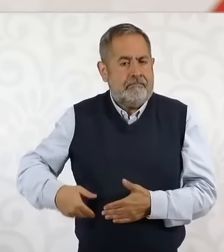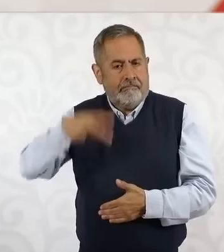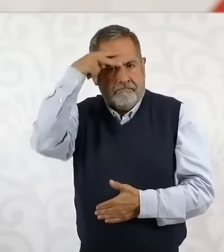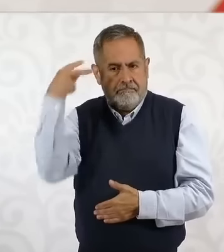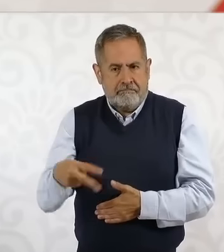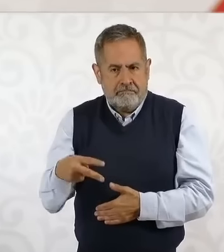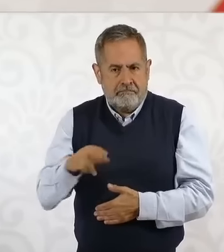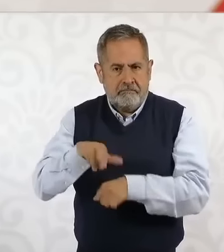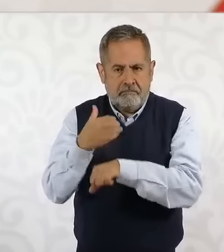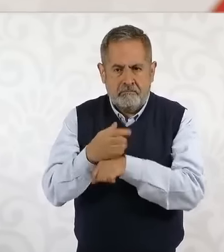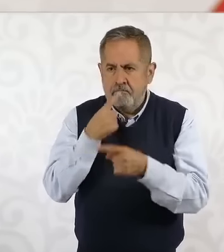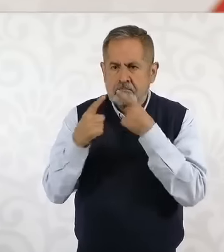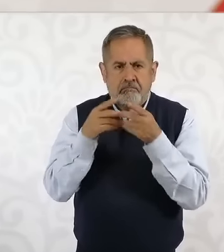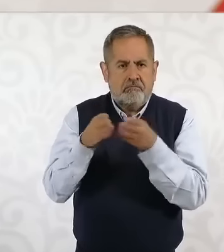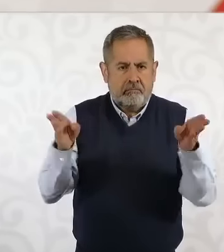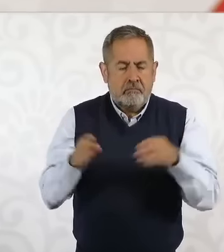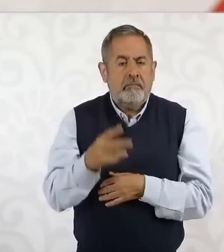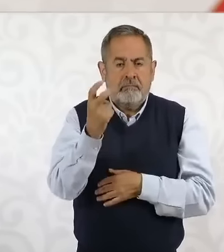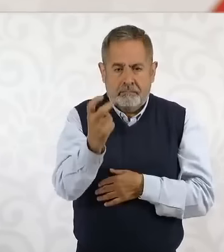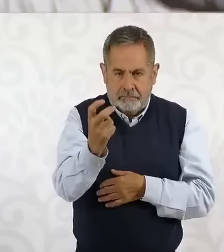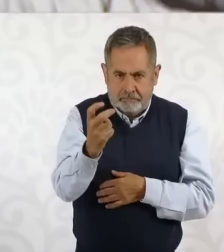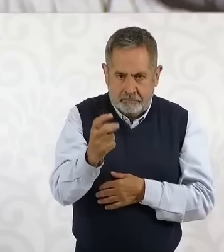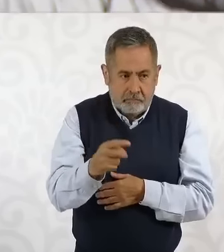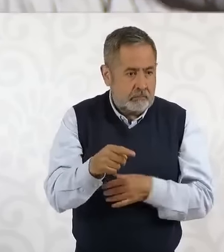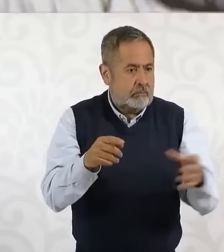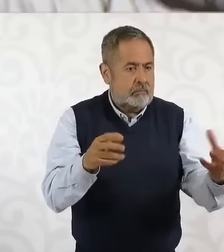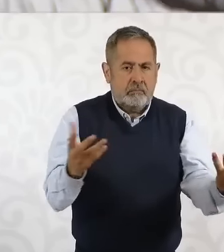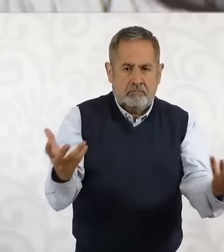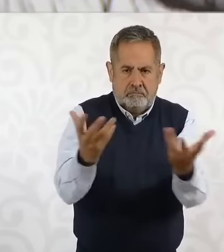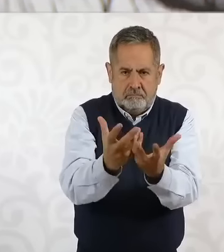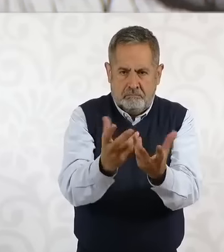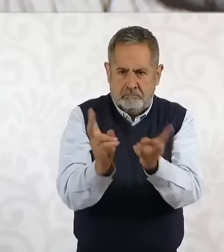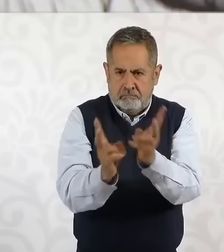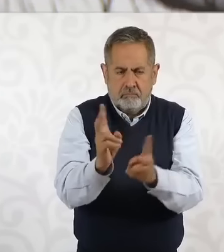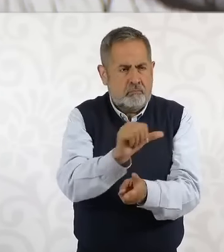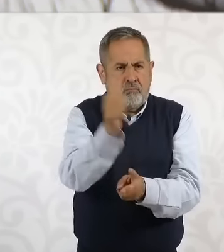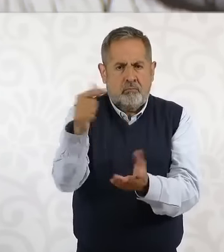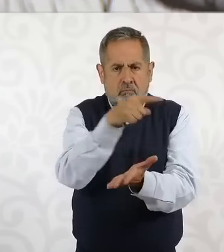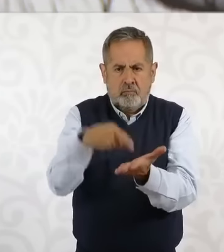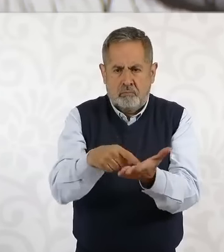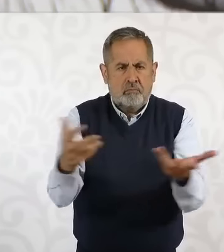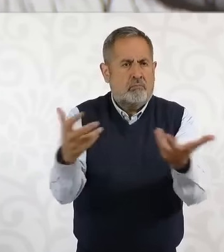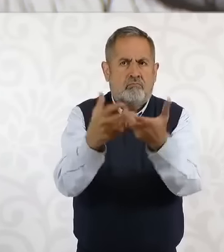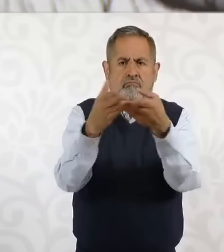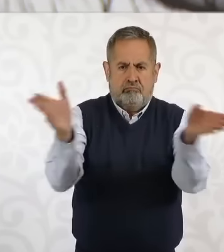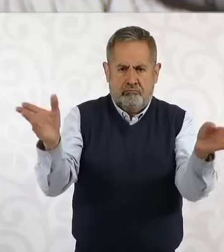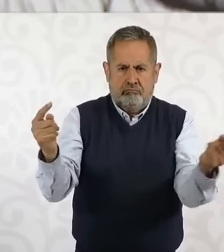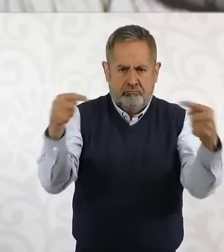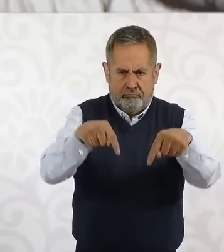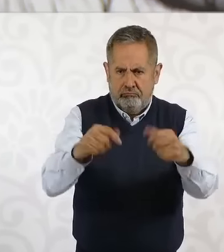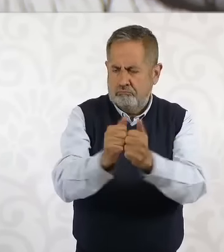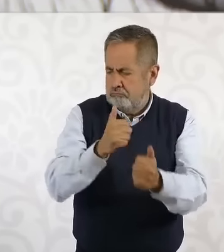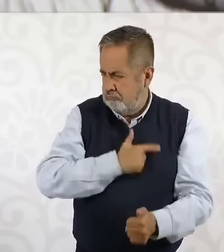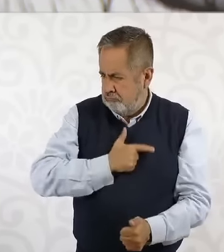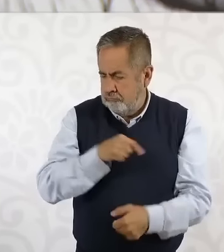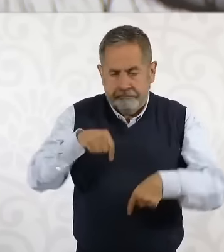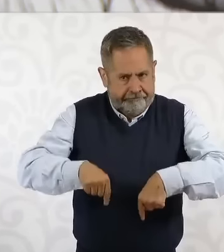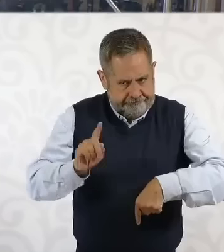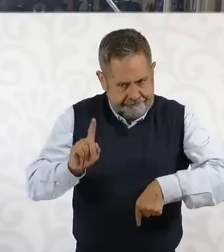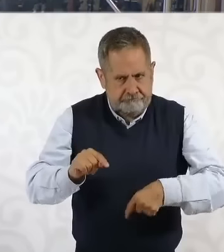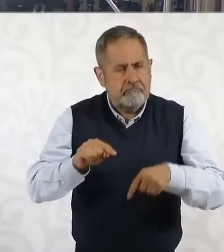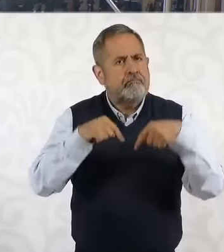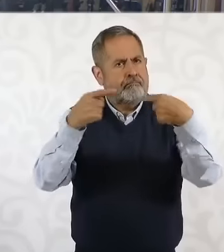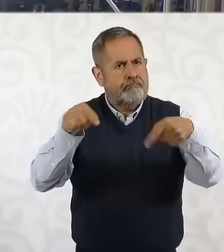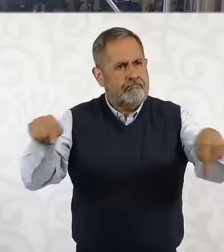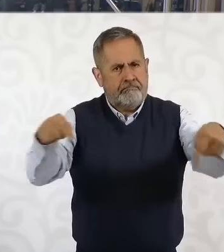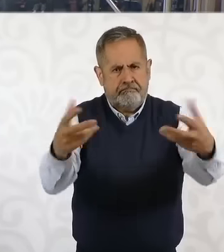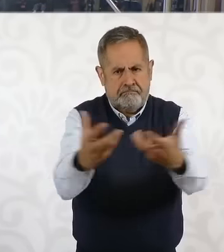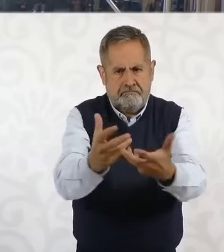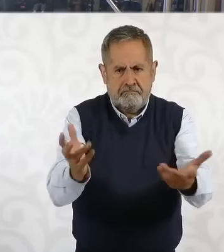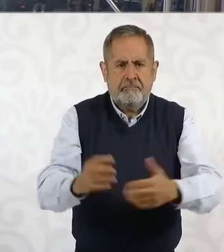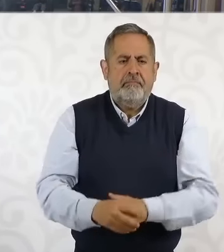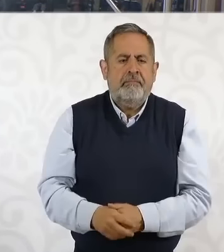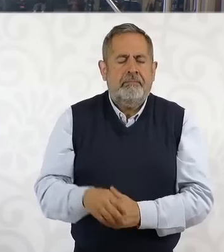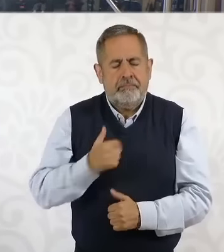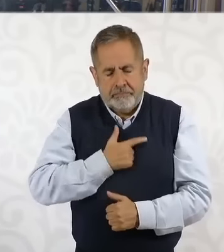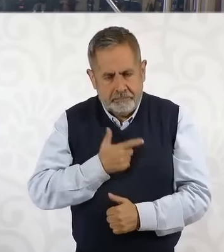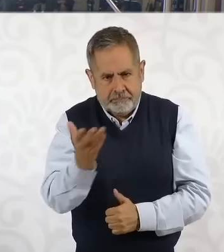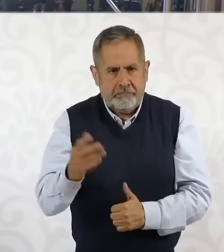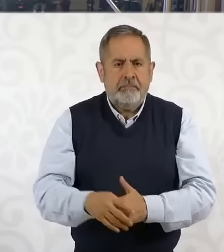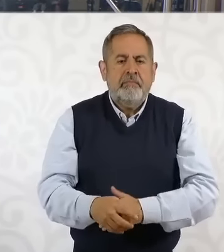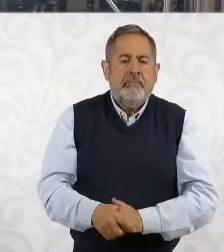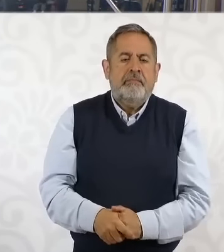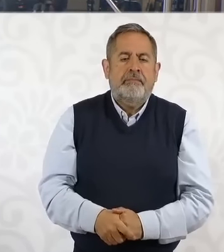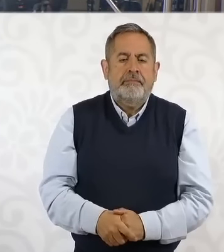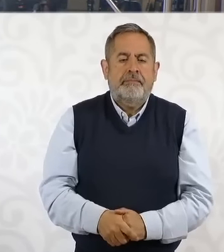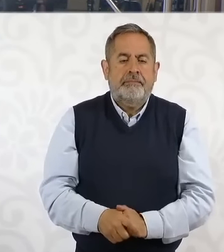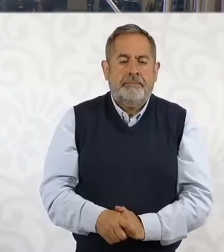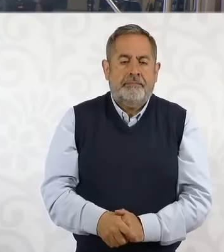y aquí se discute por eso un debate público en otro lado. Con todo gusto. Bueno, vamos por acá.